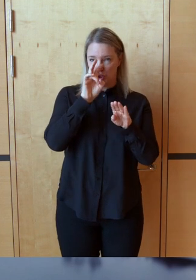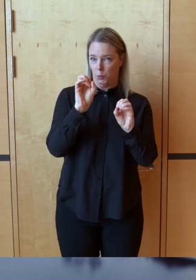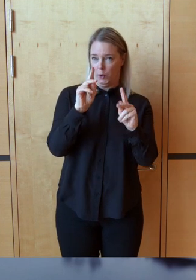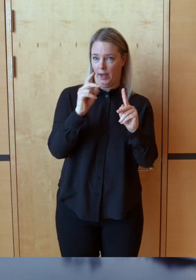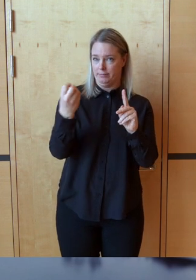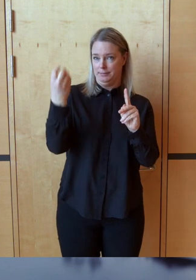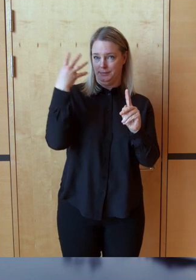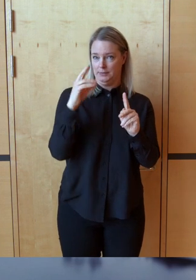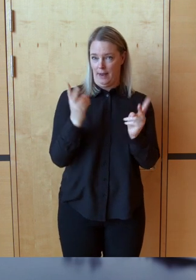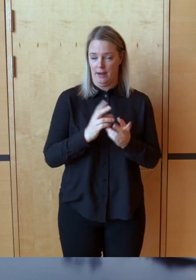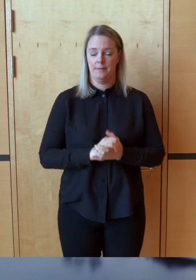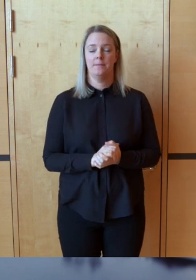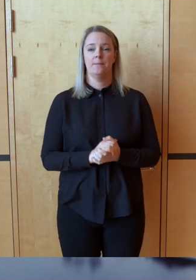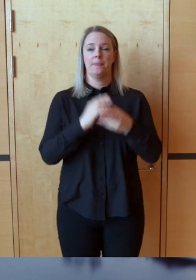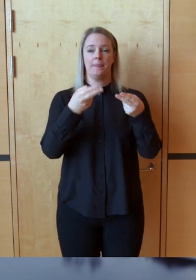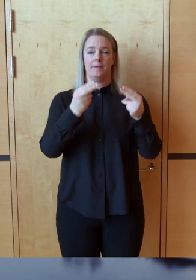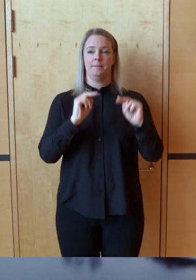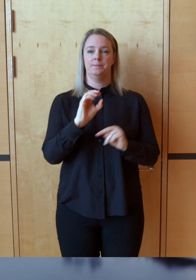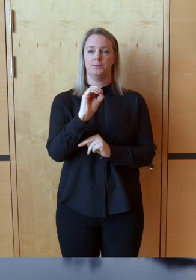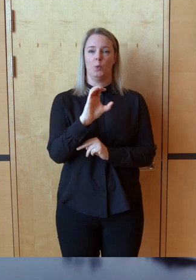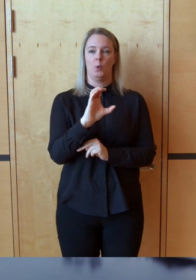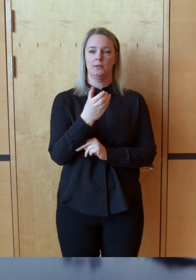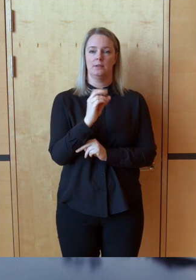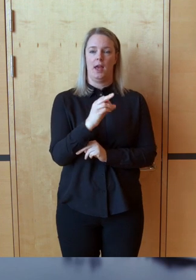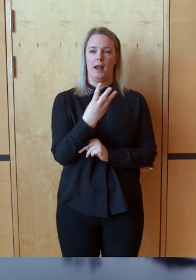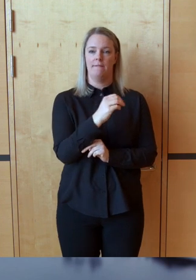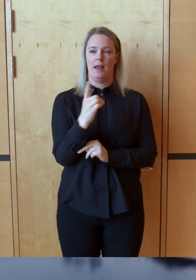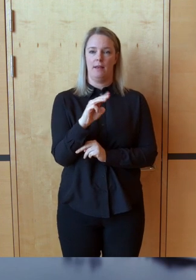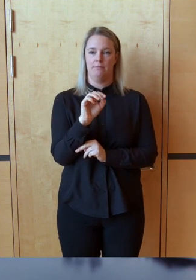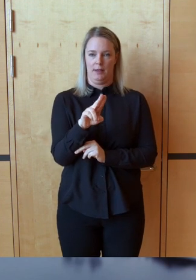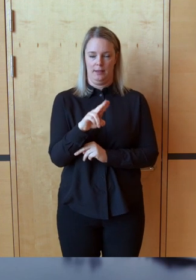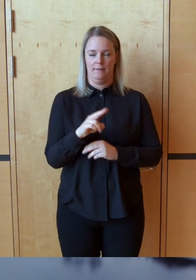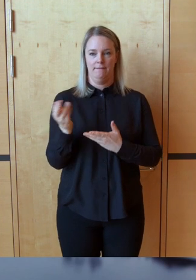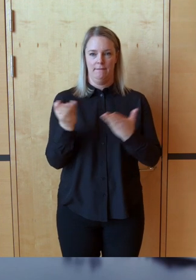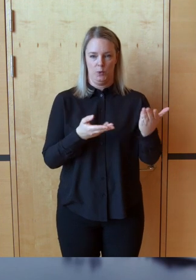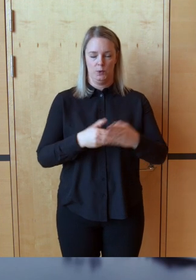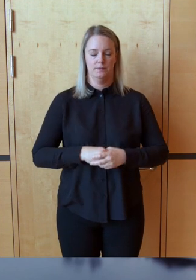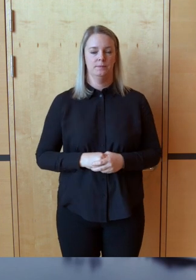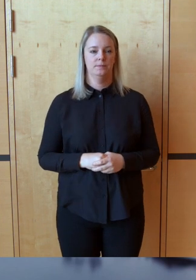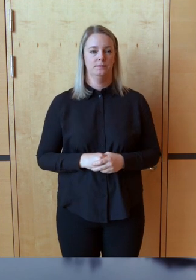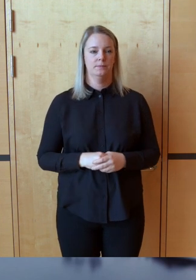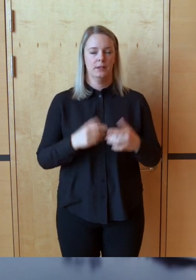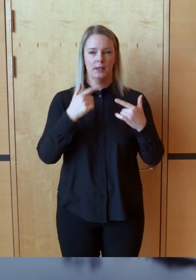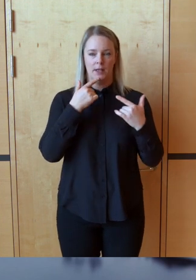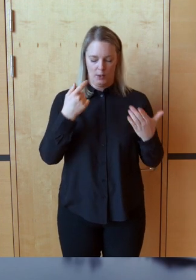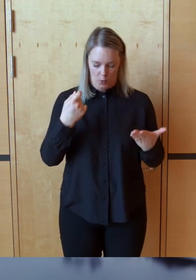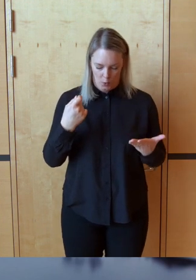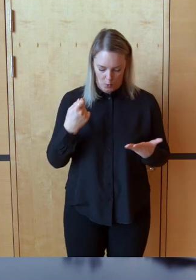Då har vi Oskar Bellmans öppettider efter Hans brettschneider Tacos ledamöter